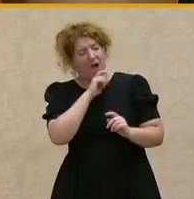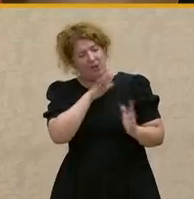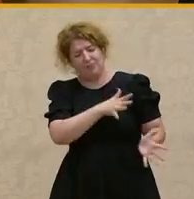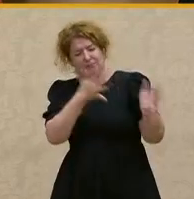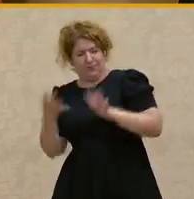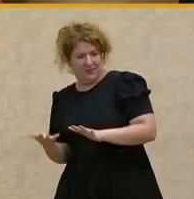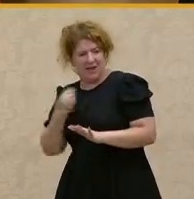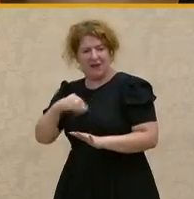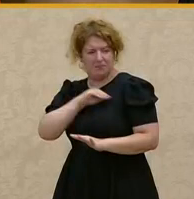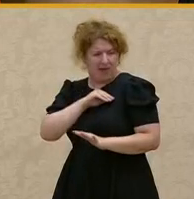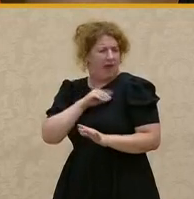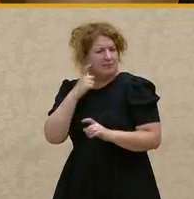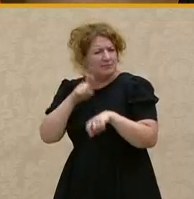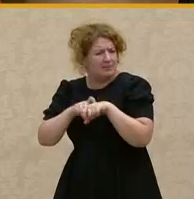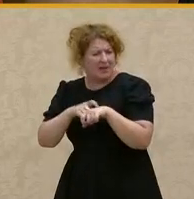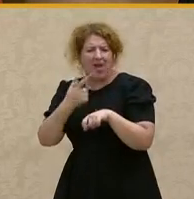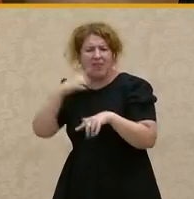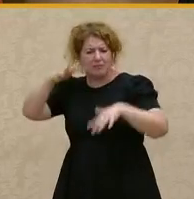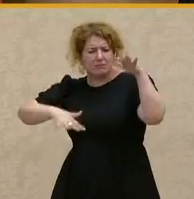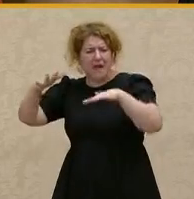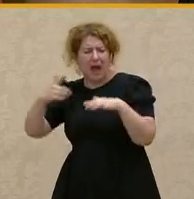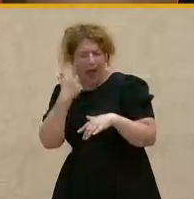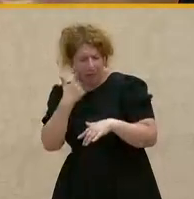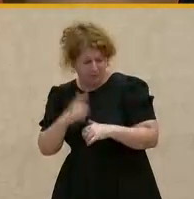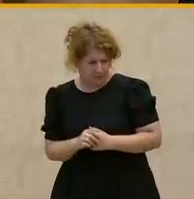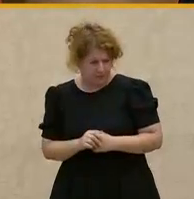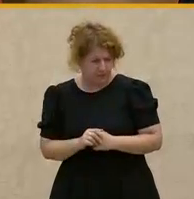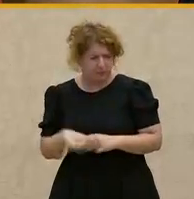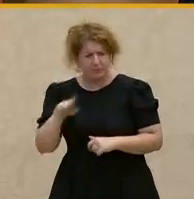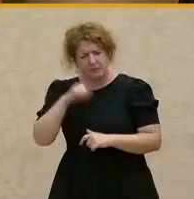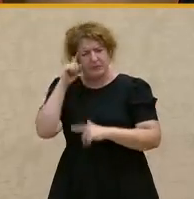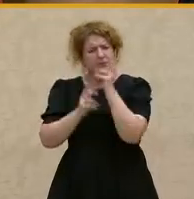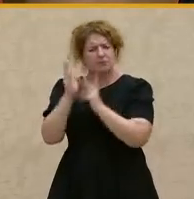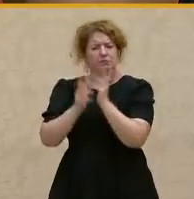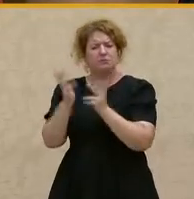población española y de todas las edades. Hacemos los cálculos en función de la población y la edad